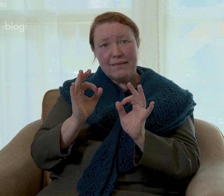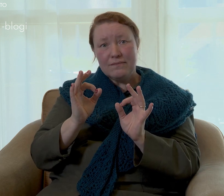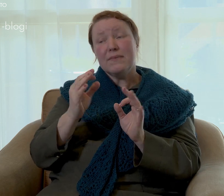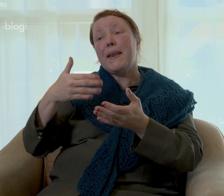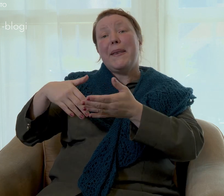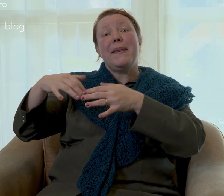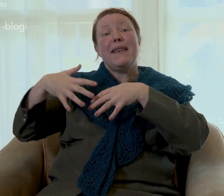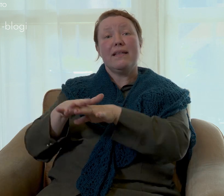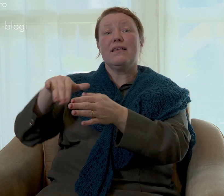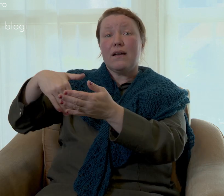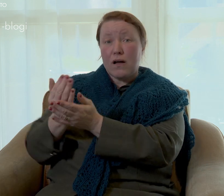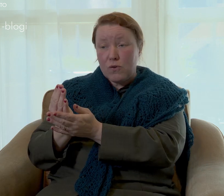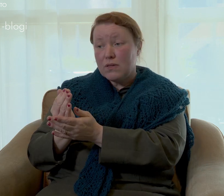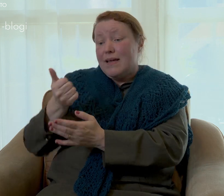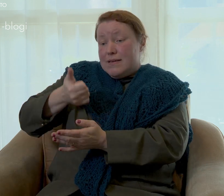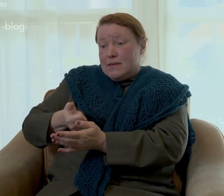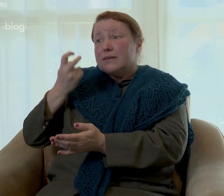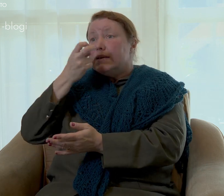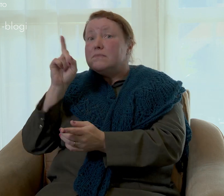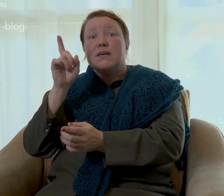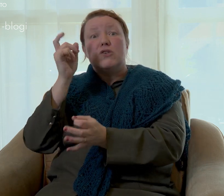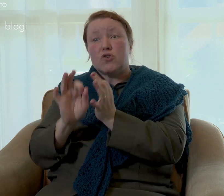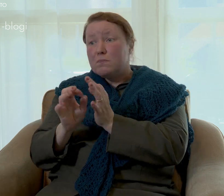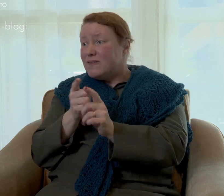tai datayhteyden laadusta, vaan palvelu etsii itse nopeimman -